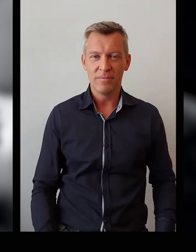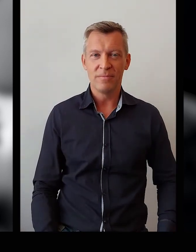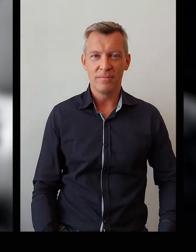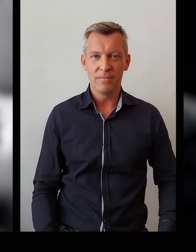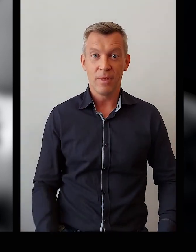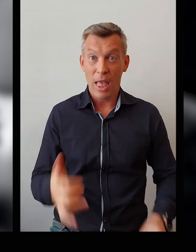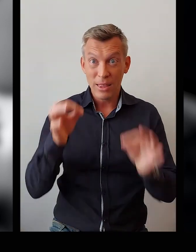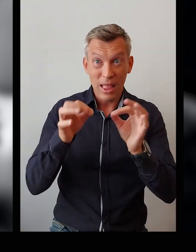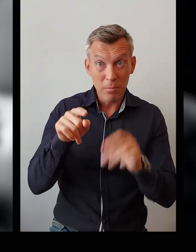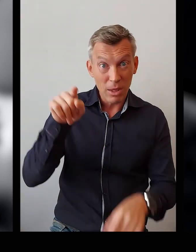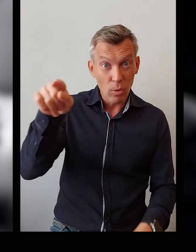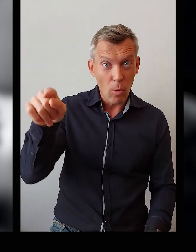Egy temetőben,